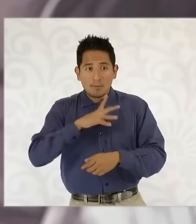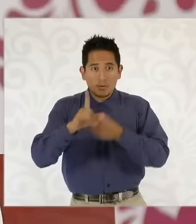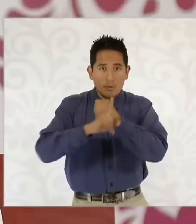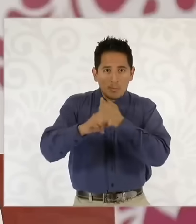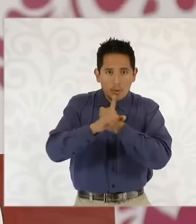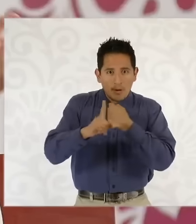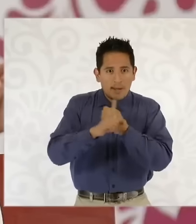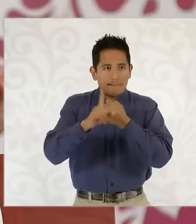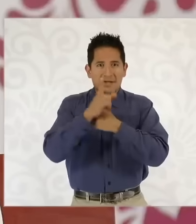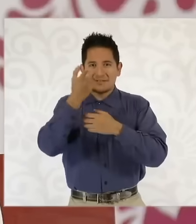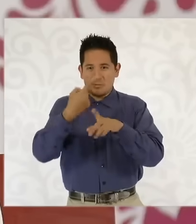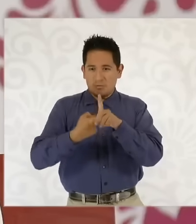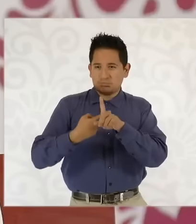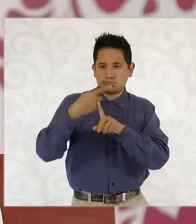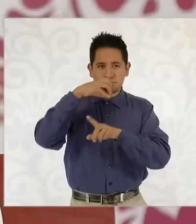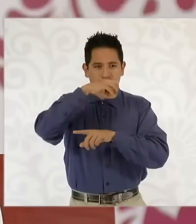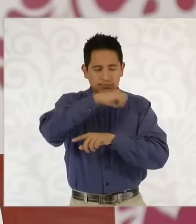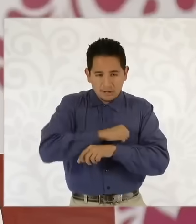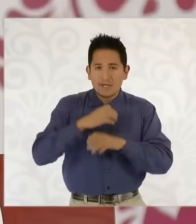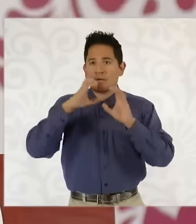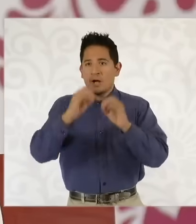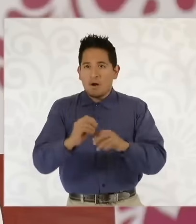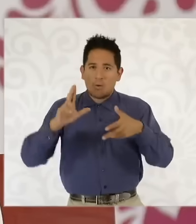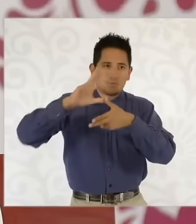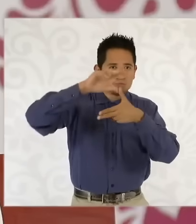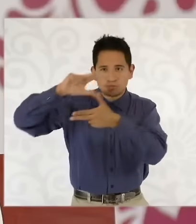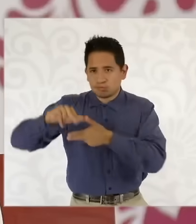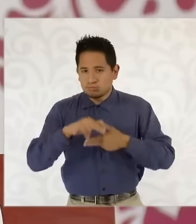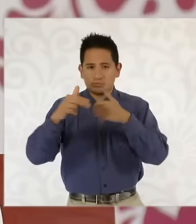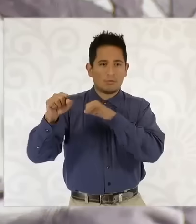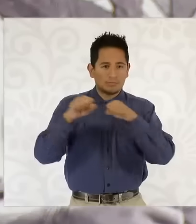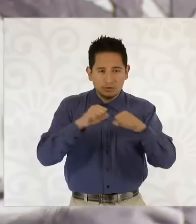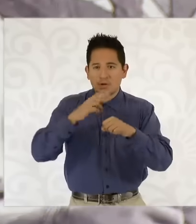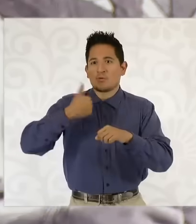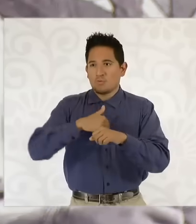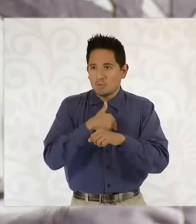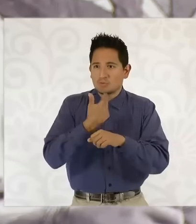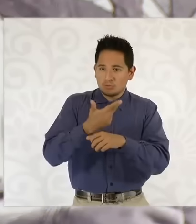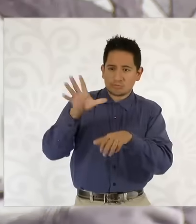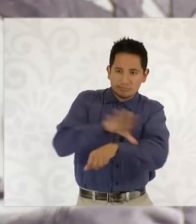interconectar comunidades y sistemas aislados, reducir, por supuesto, la pobreza energética,